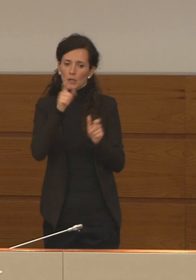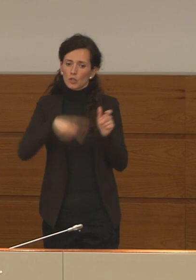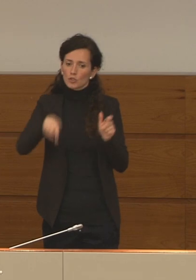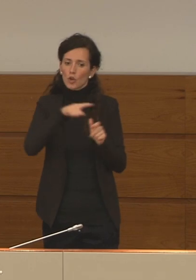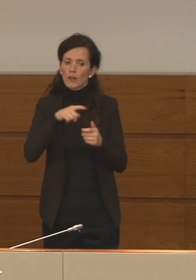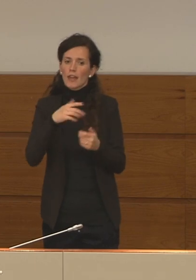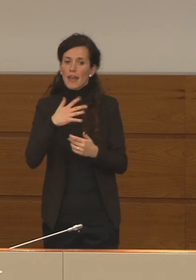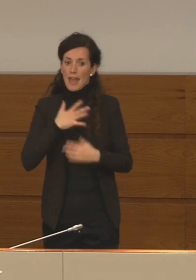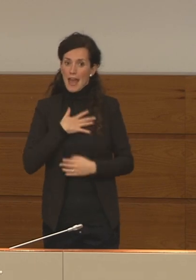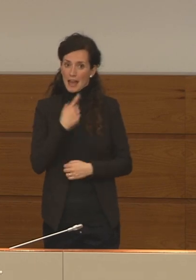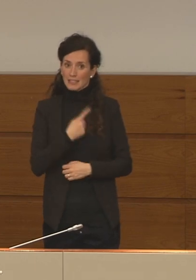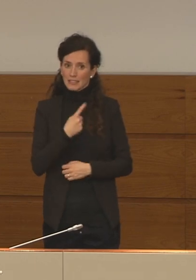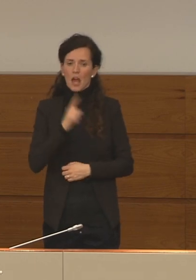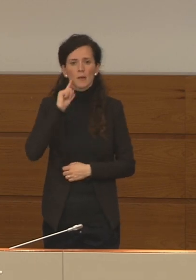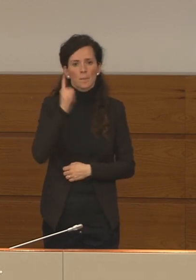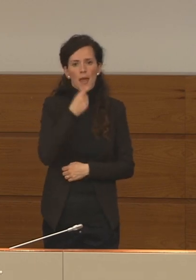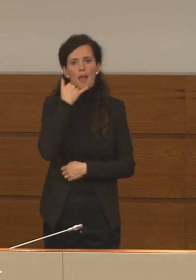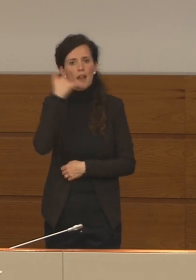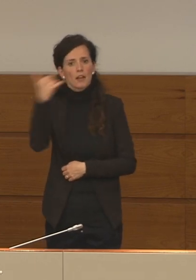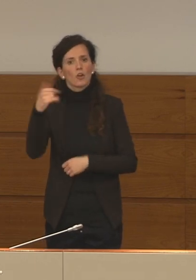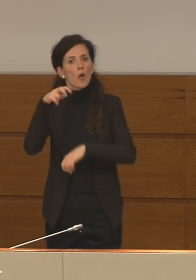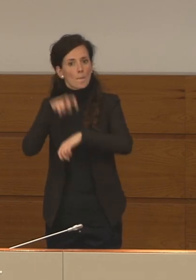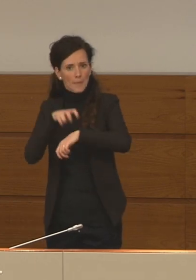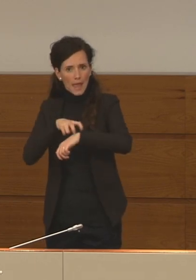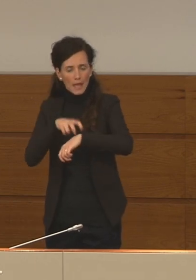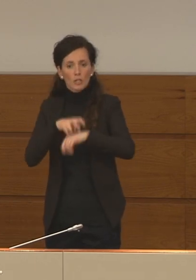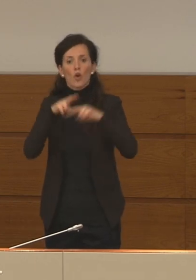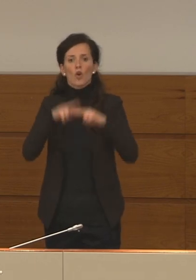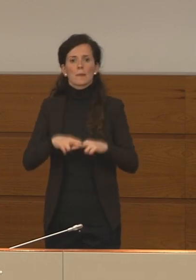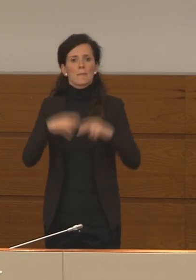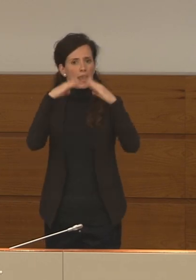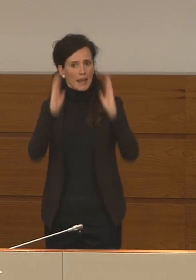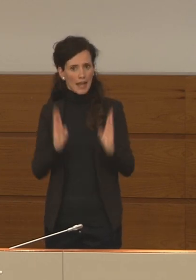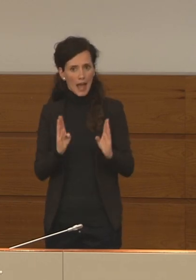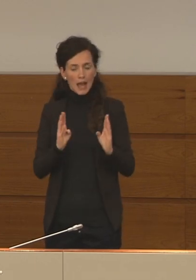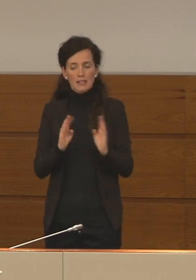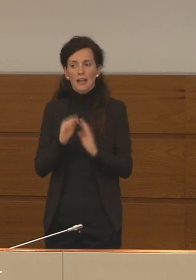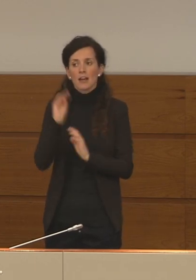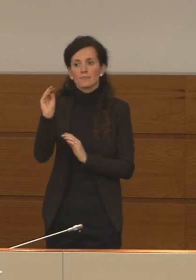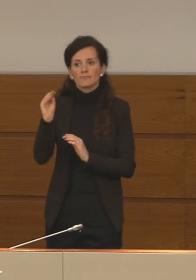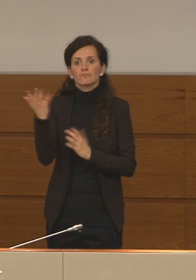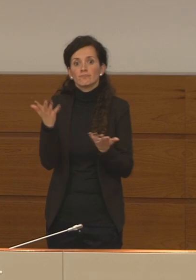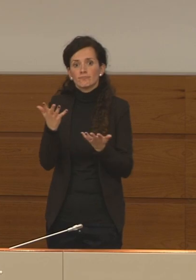medico, stiano a casa, e chiedano assistenza perché